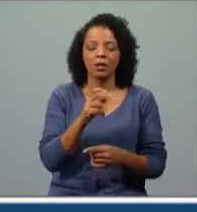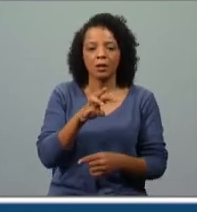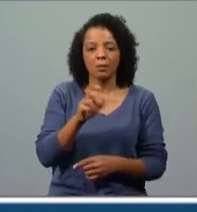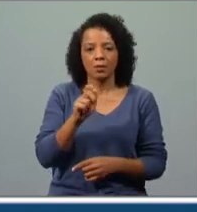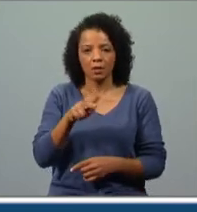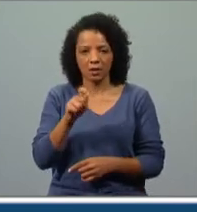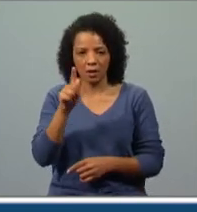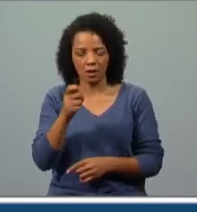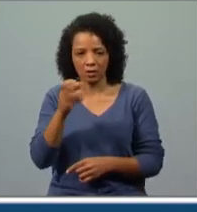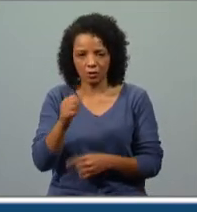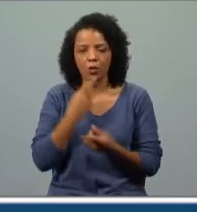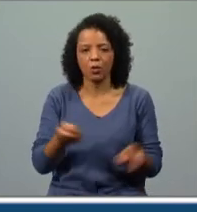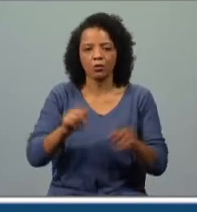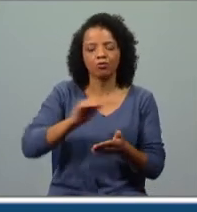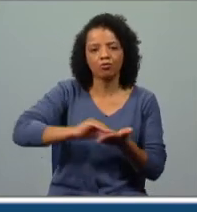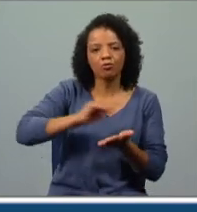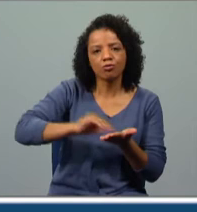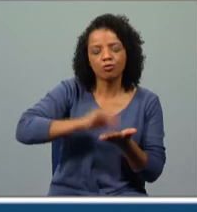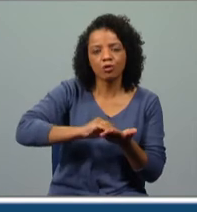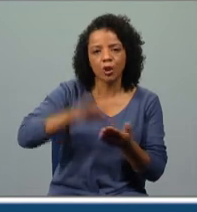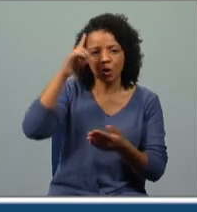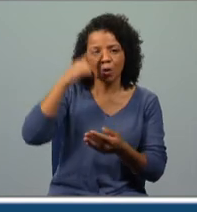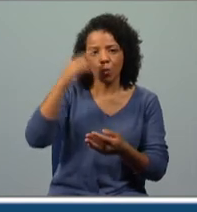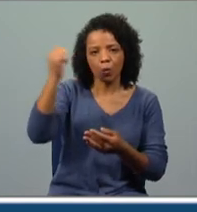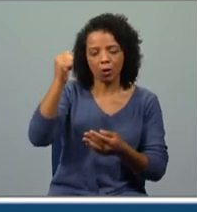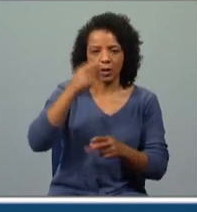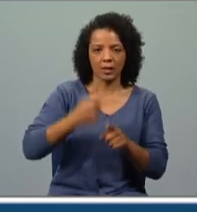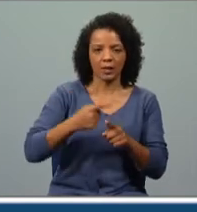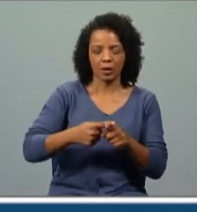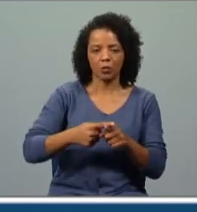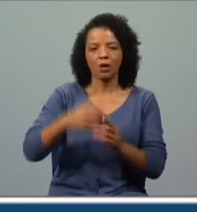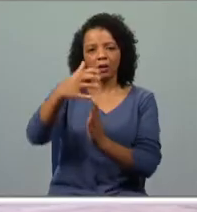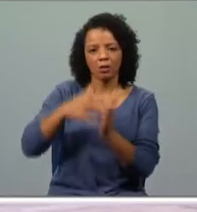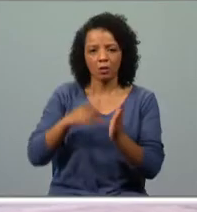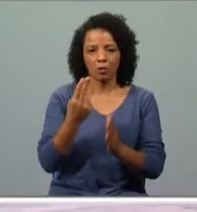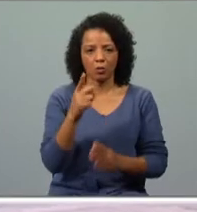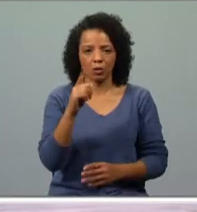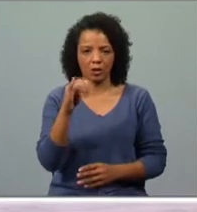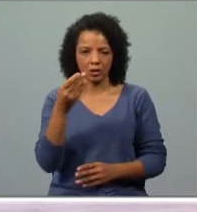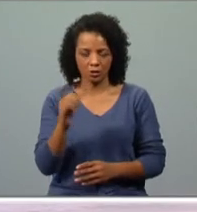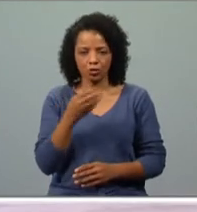herói grego na sua obra O livro ensinar aos leitores mais jovens 希臘英雄在他的作品中教書給年輕讀者